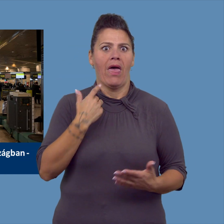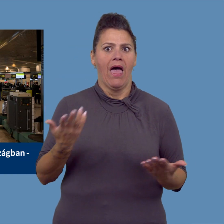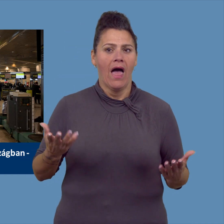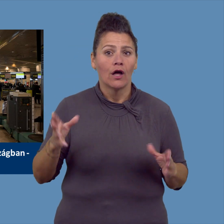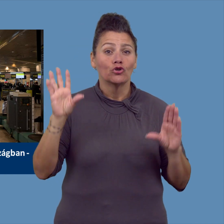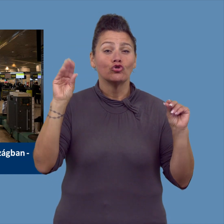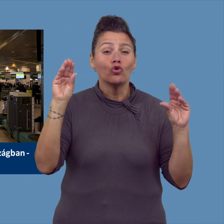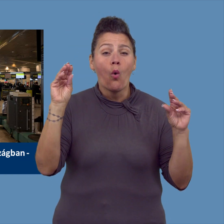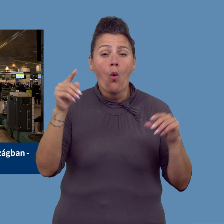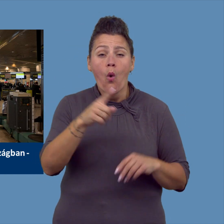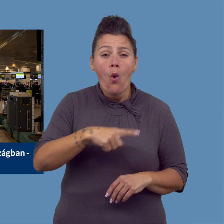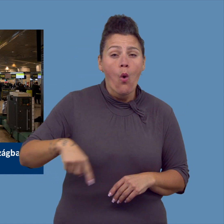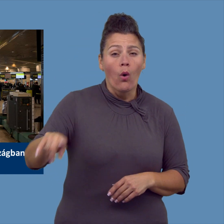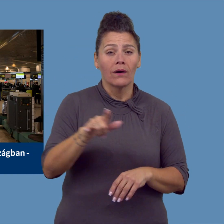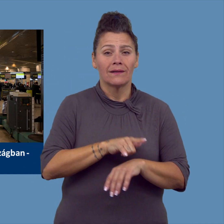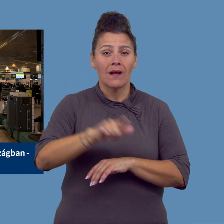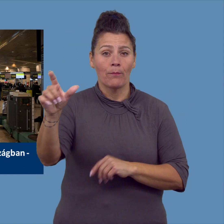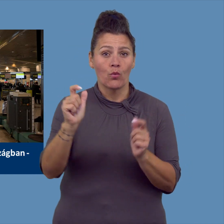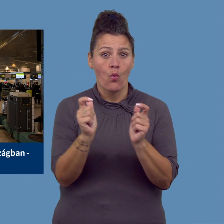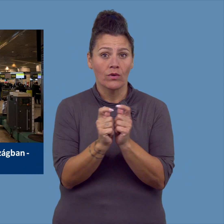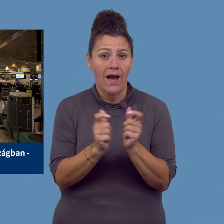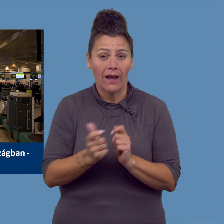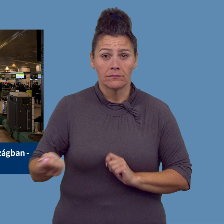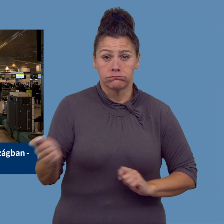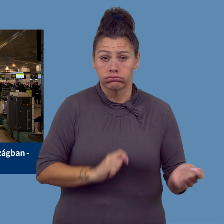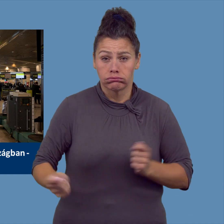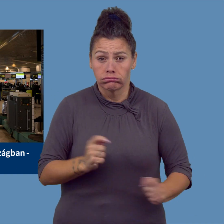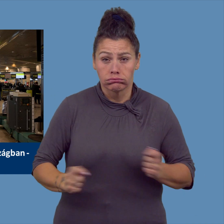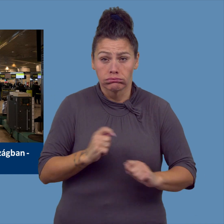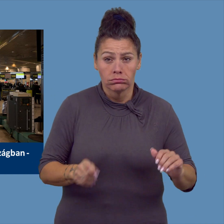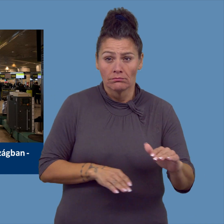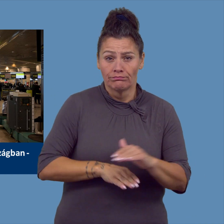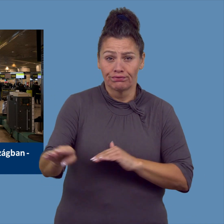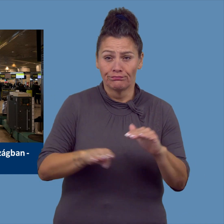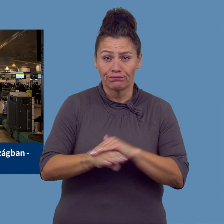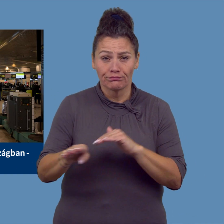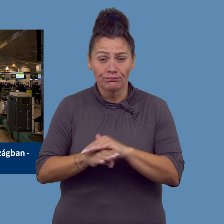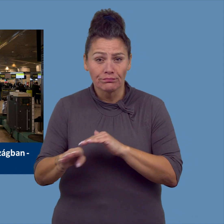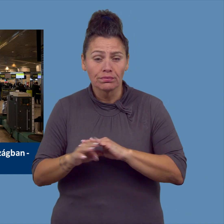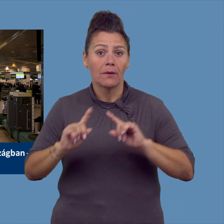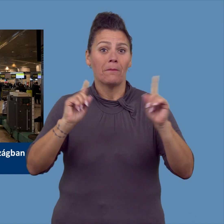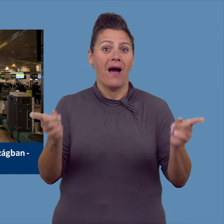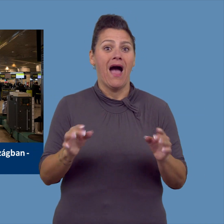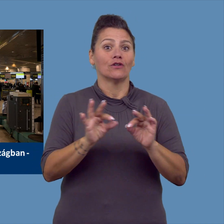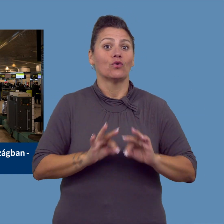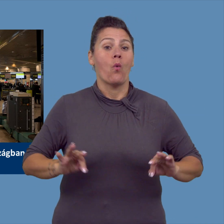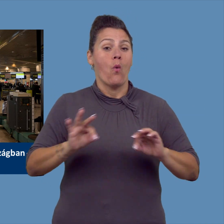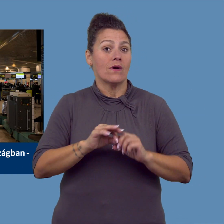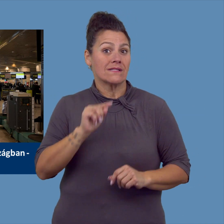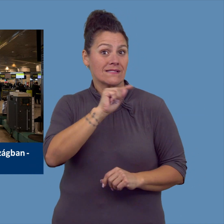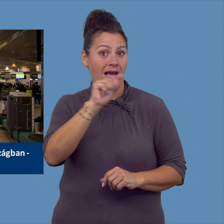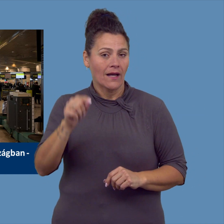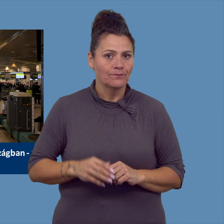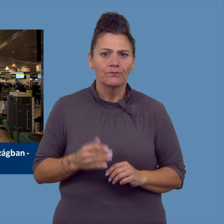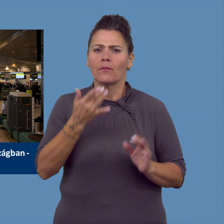máris elkapkodták az összes csak oda jegyet az Oroszországból induló repülőjáratokra.